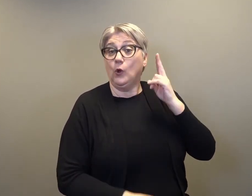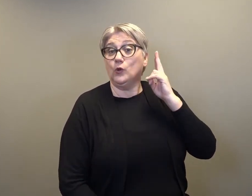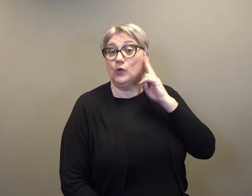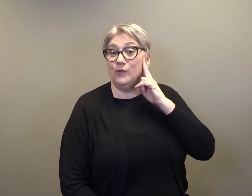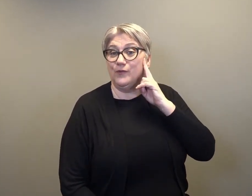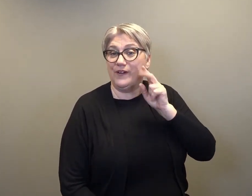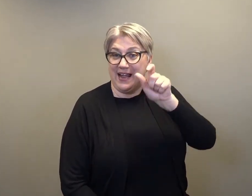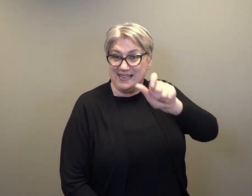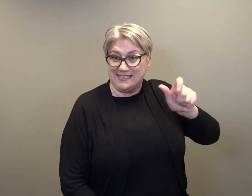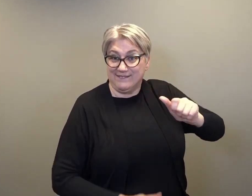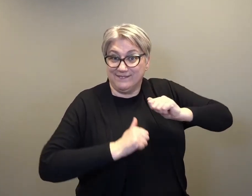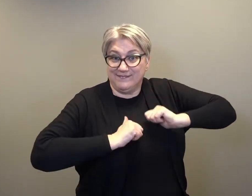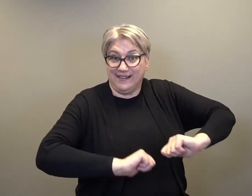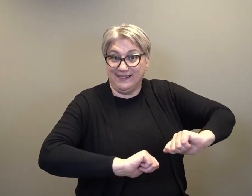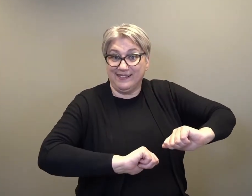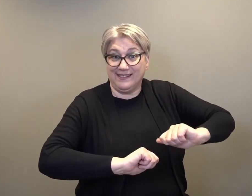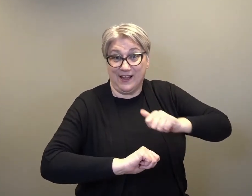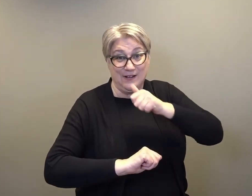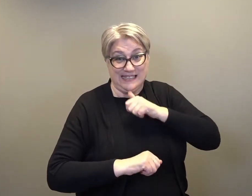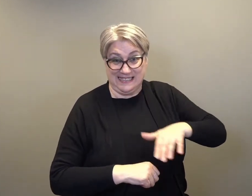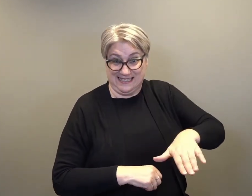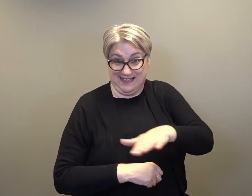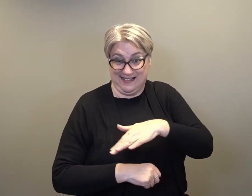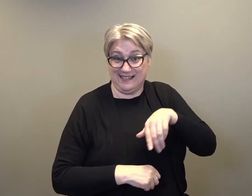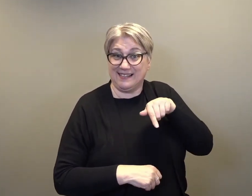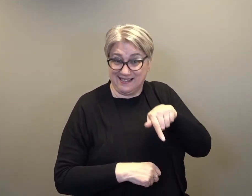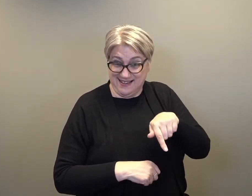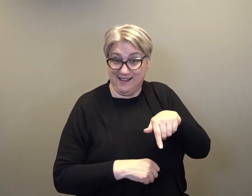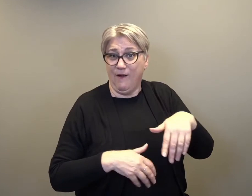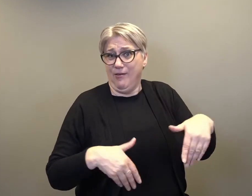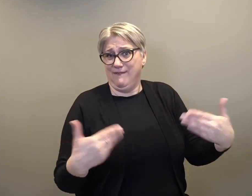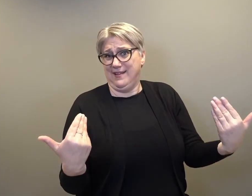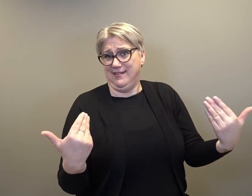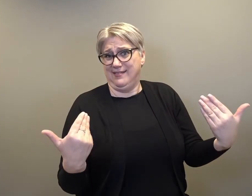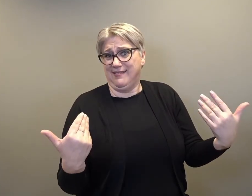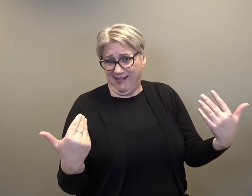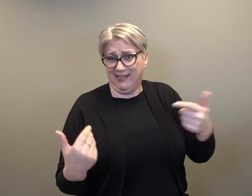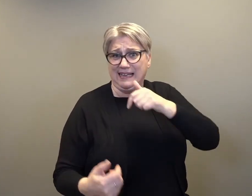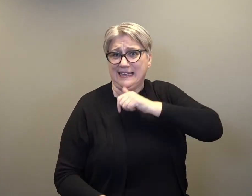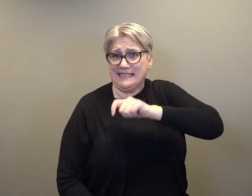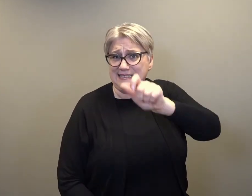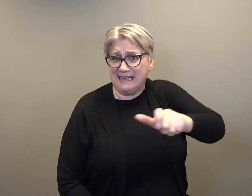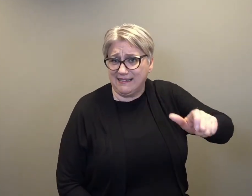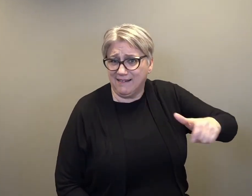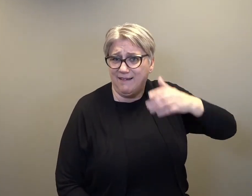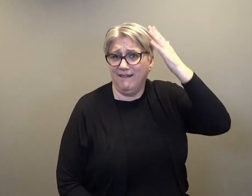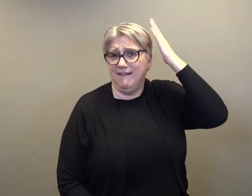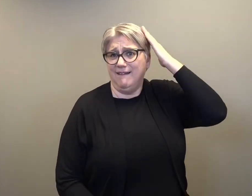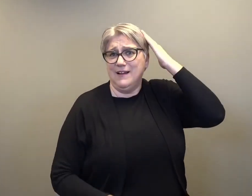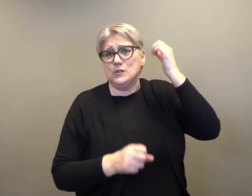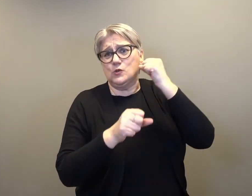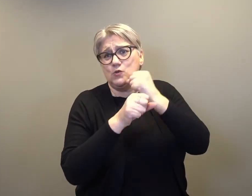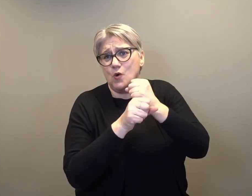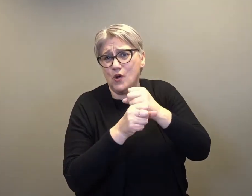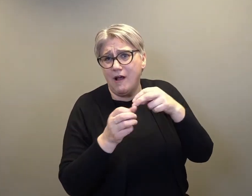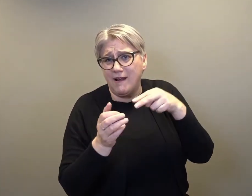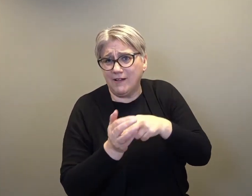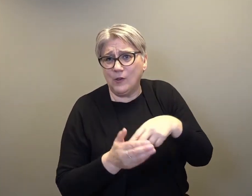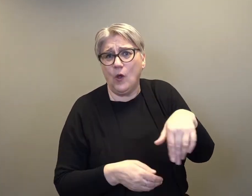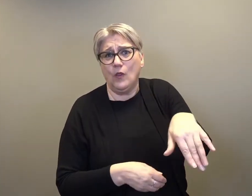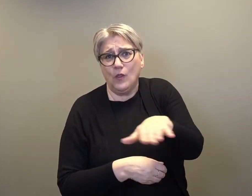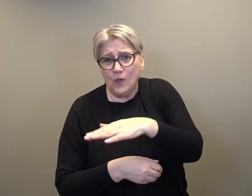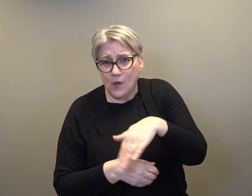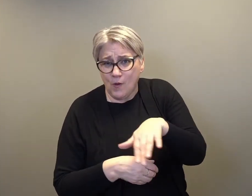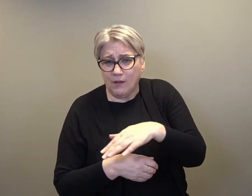Döff einstaklingar fæddir á Íslandi eru auðvitað Íslendingar og þekkja sögu lands og þjóðar og